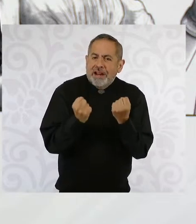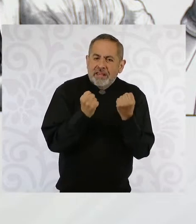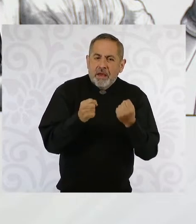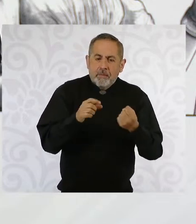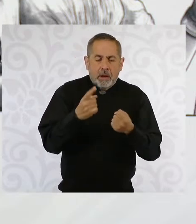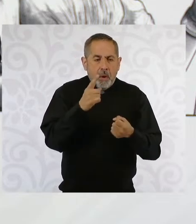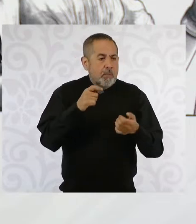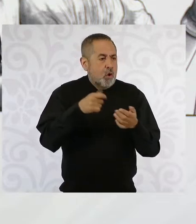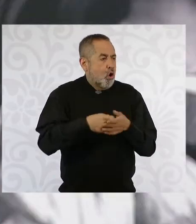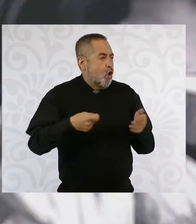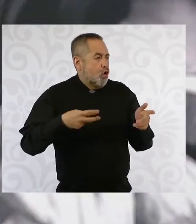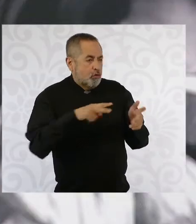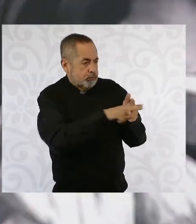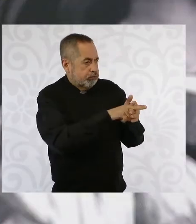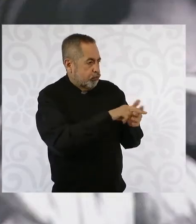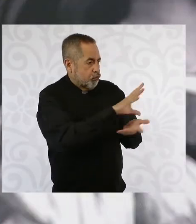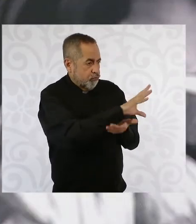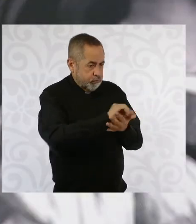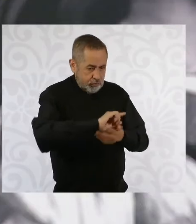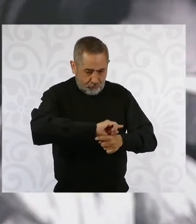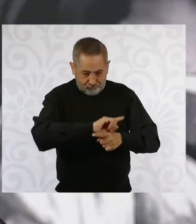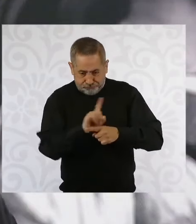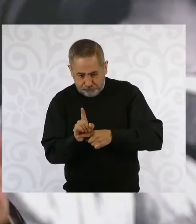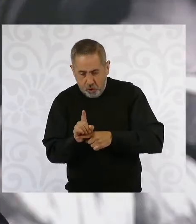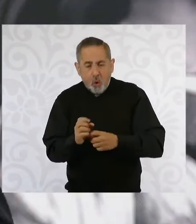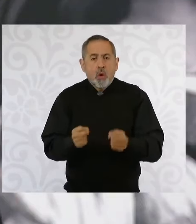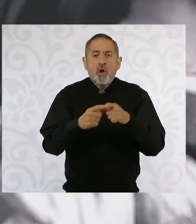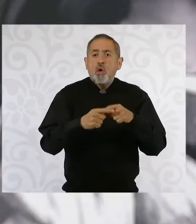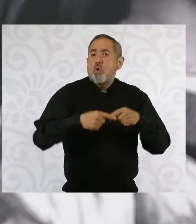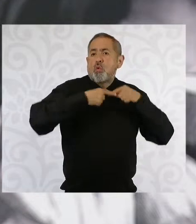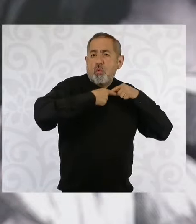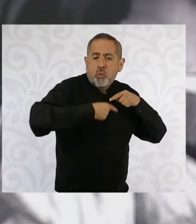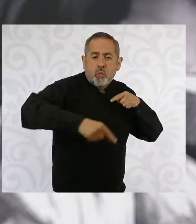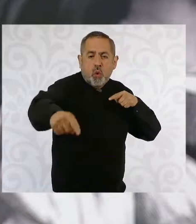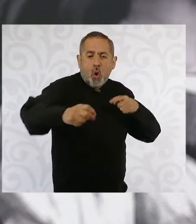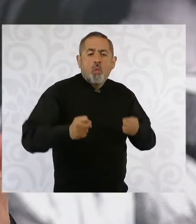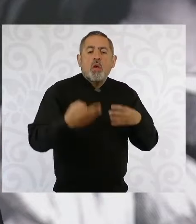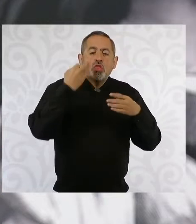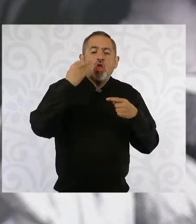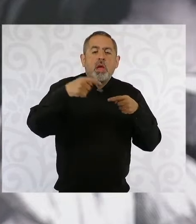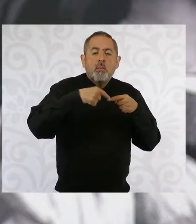cuánto puede recorrer entonces para darle mayor Rango al vehículo la mejor